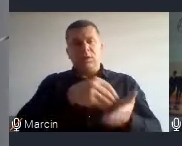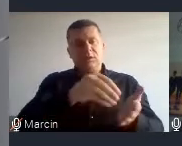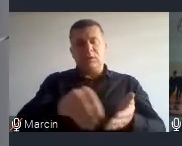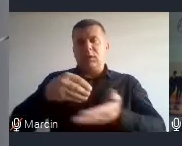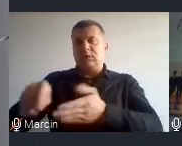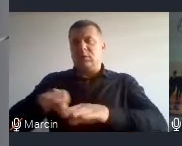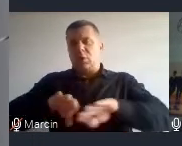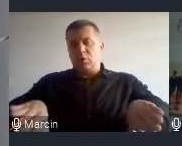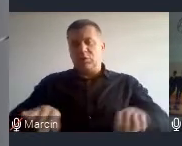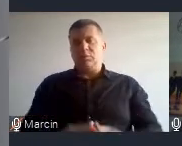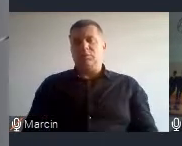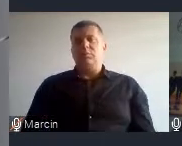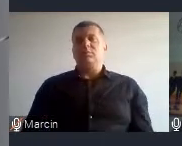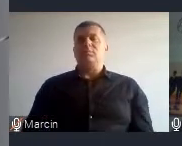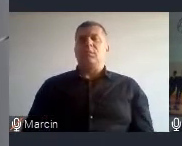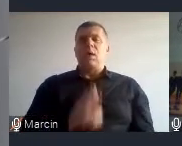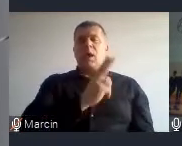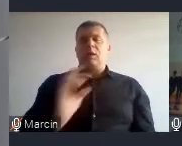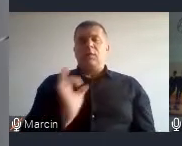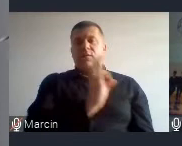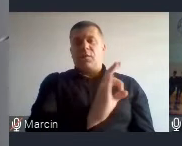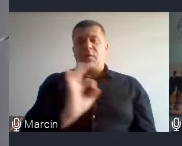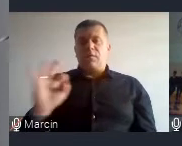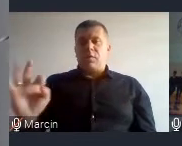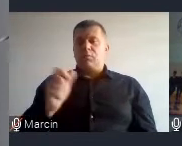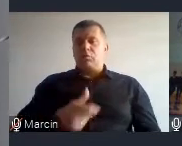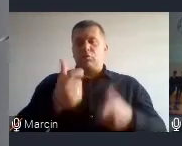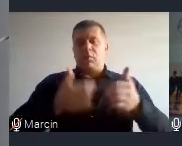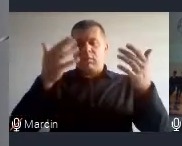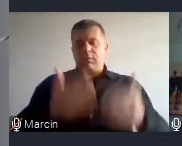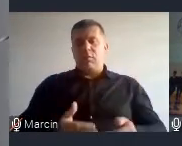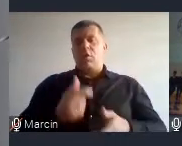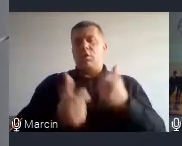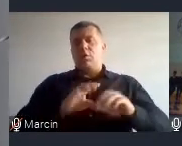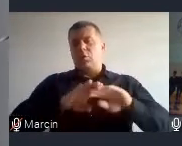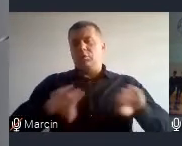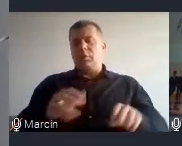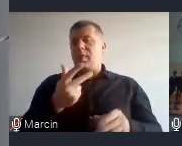ale jeden partner i drugi partner będą odrębnie dokonywać tych zakupów, są odrębnymi podmiotami